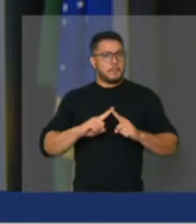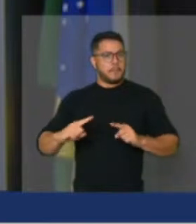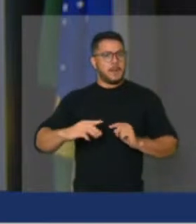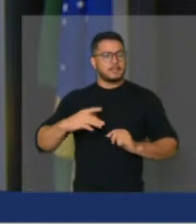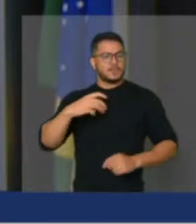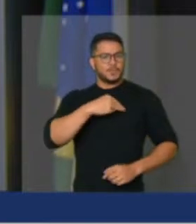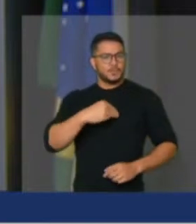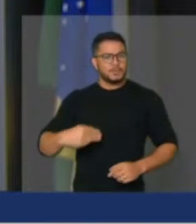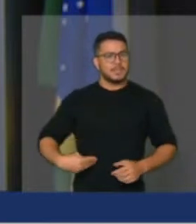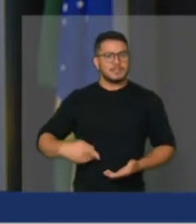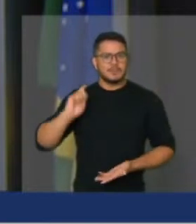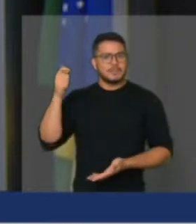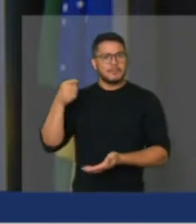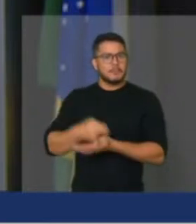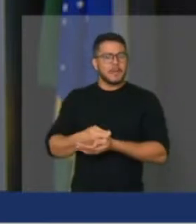COSTAS. EU ESCUTO O LÍDER DO GOVERNO FALAR: VAI VOLTAR